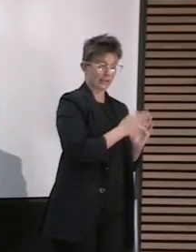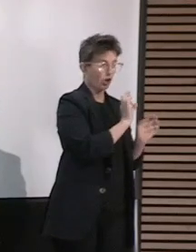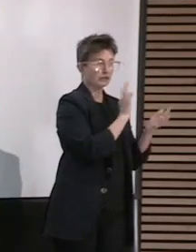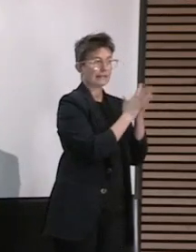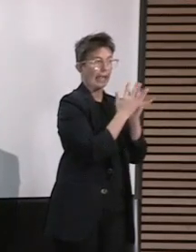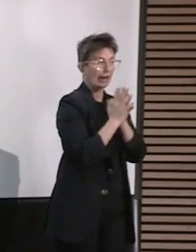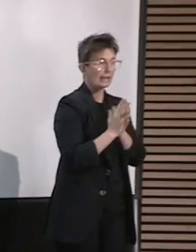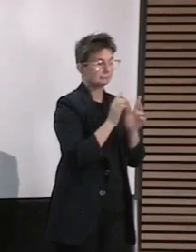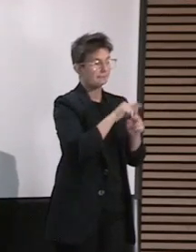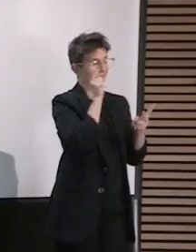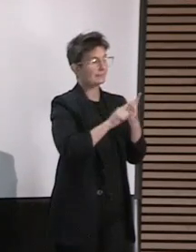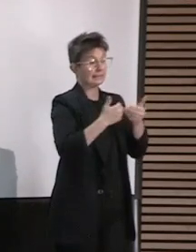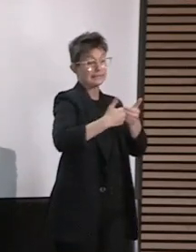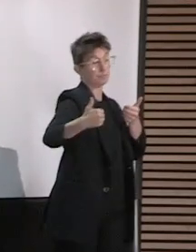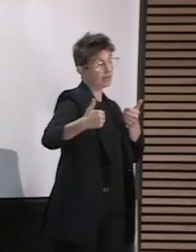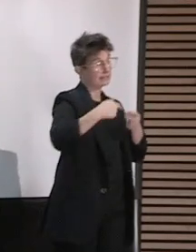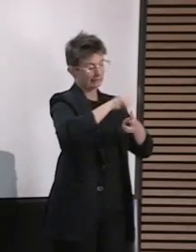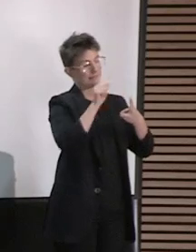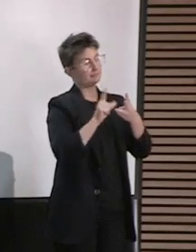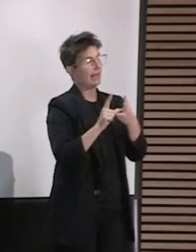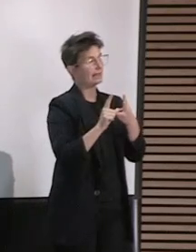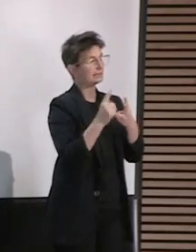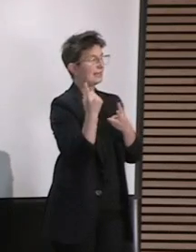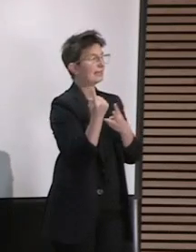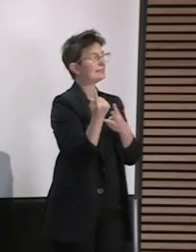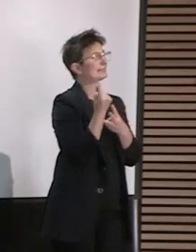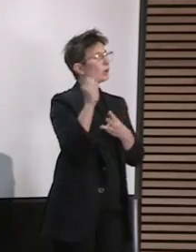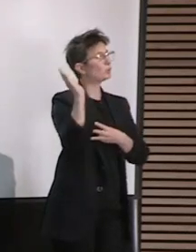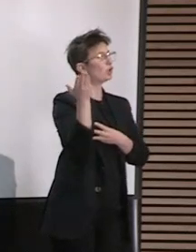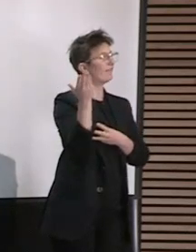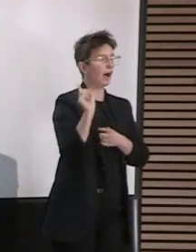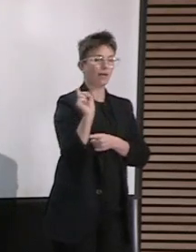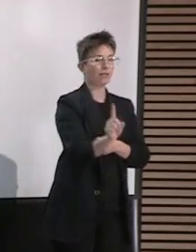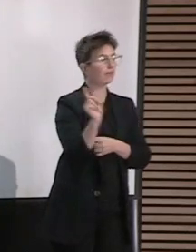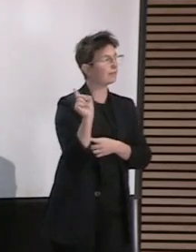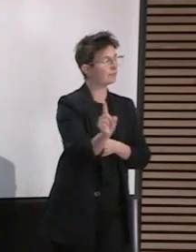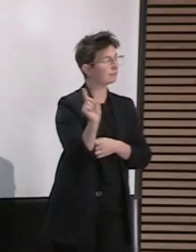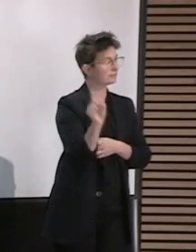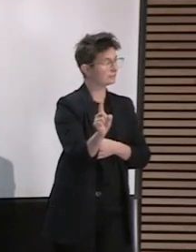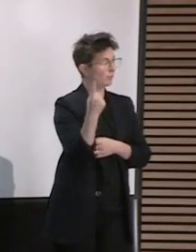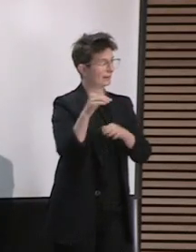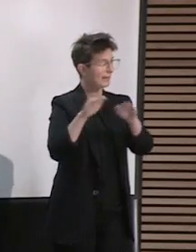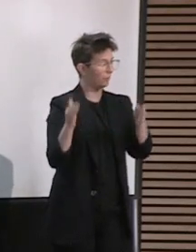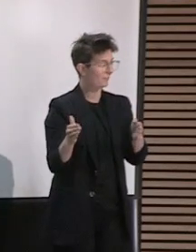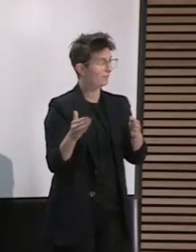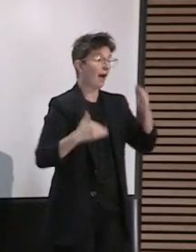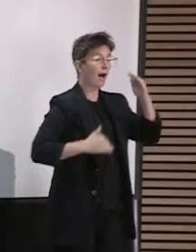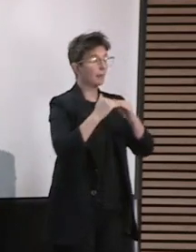manaaki, ko nga kaari engari me nga e toru o te S- noho, wehea